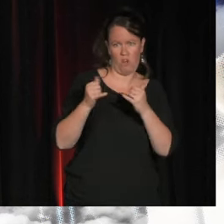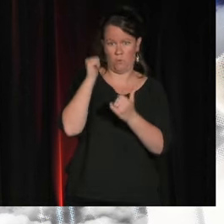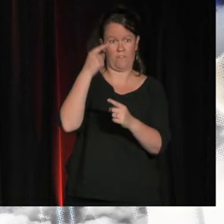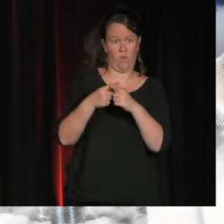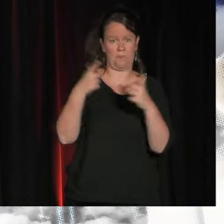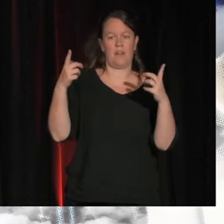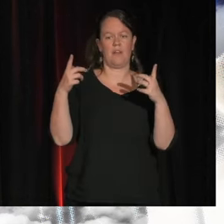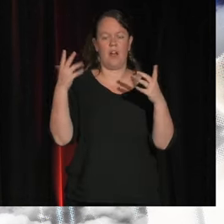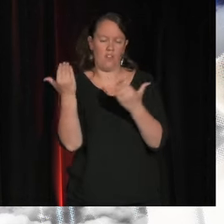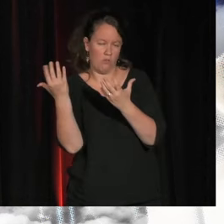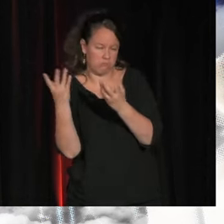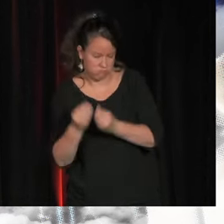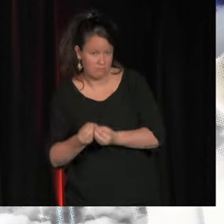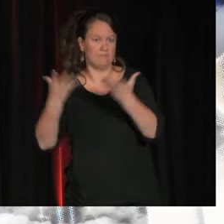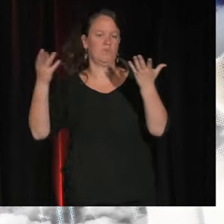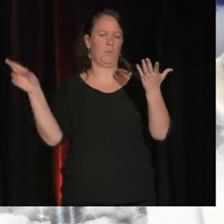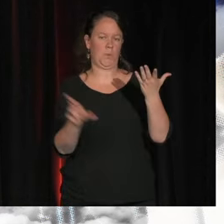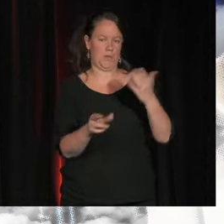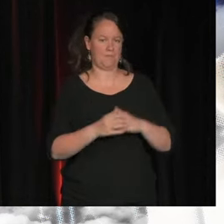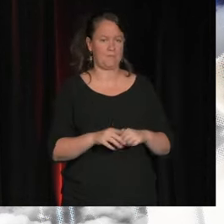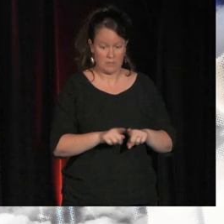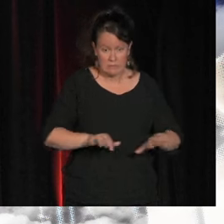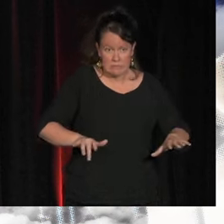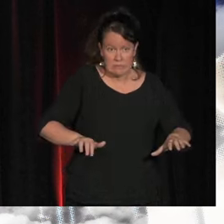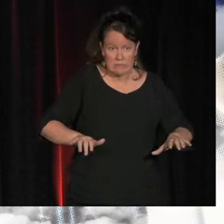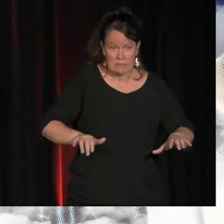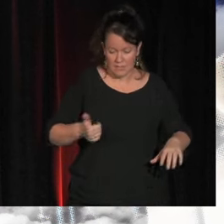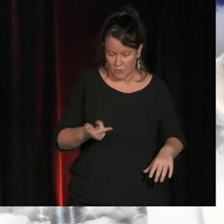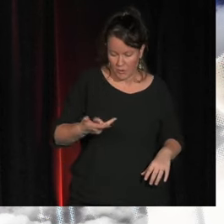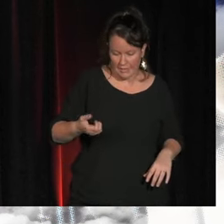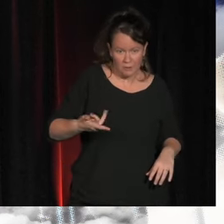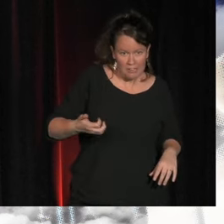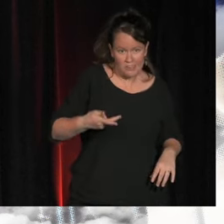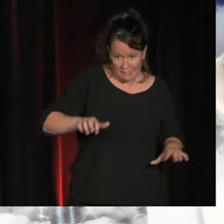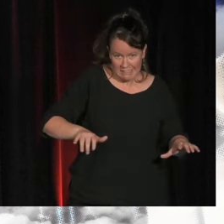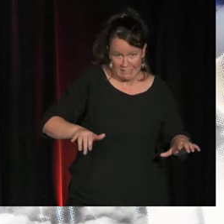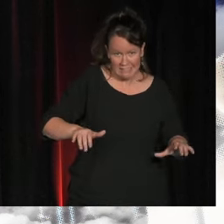De toute façon, de 2004 à 2006, vous étiez en train de pianoter sur votre clavier comme ça en faisant un, deux, trois, quatre. Un, deux, trois, quatre. Je trouve ça quand même super intéressant que ce jeu-là,